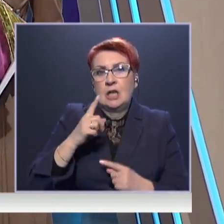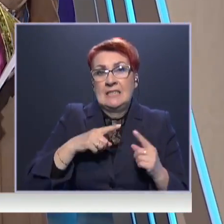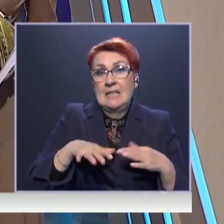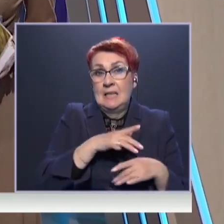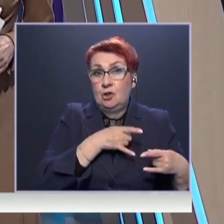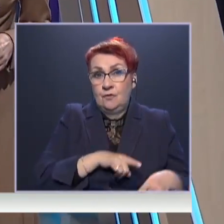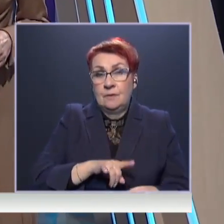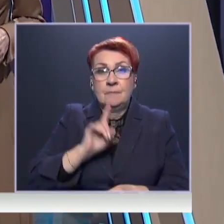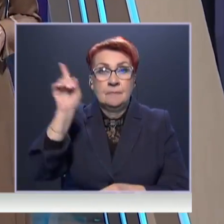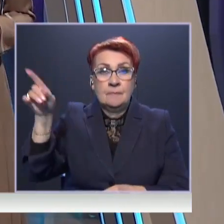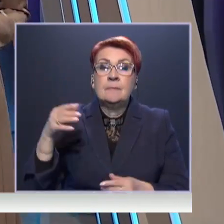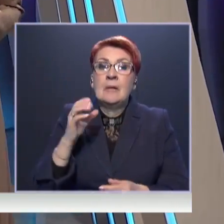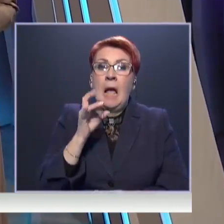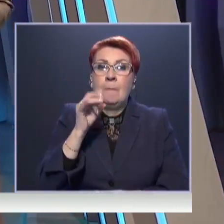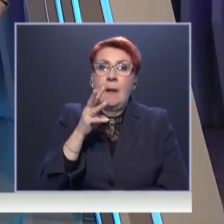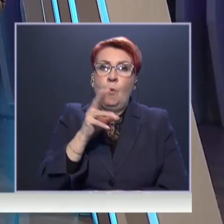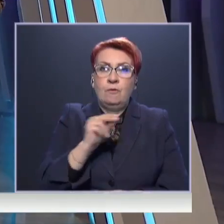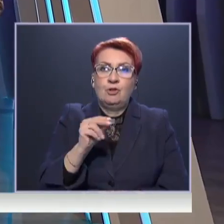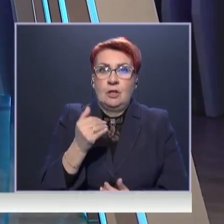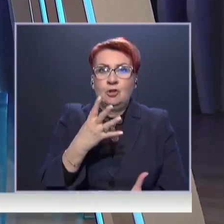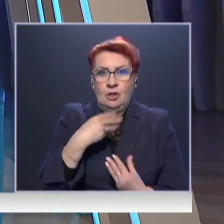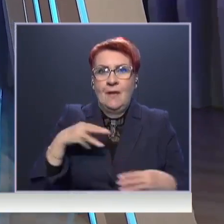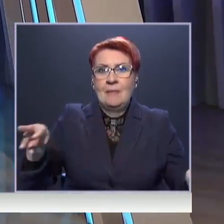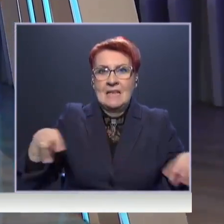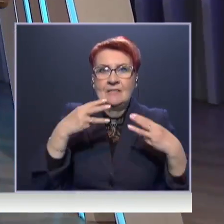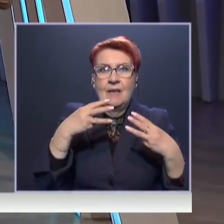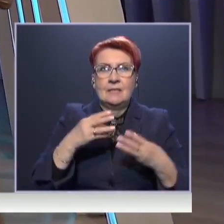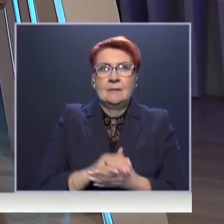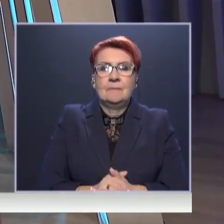Надежда Абрамович она сейчас с нами на связи Надежда